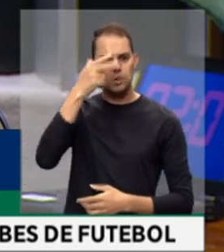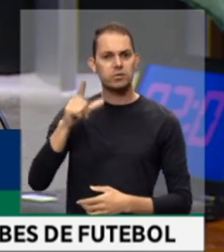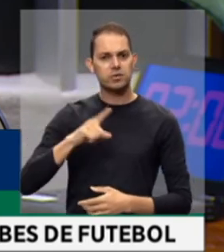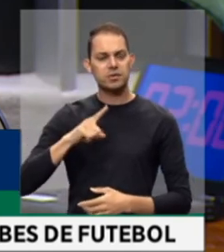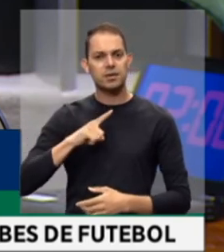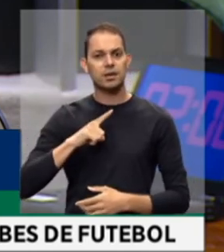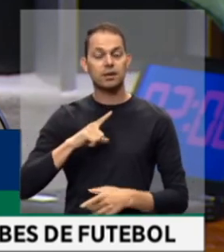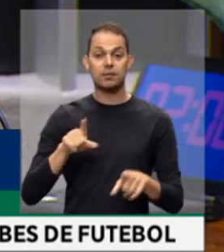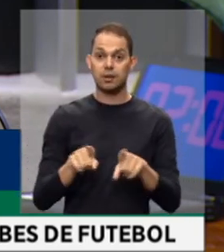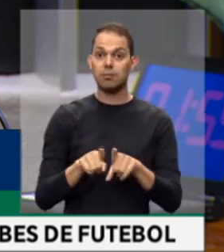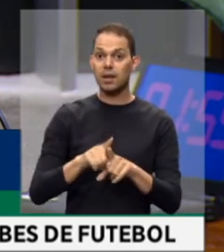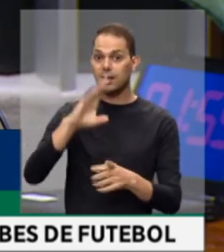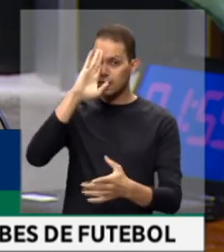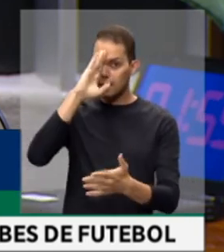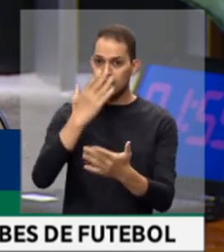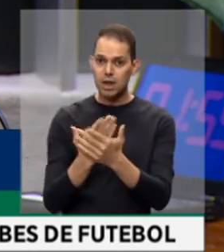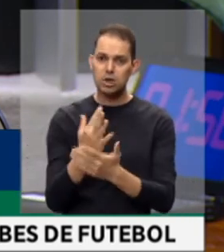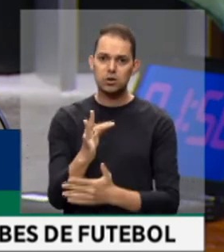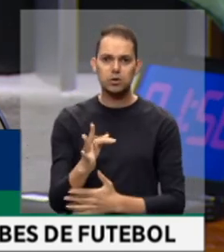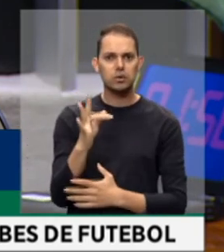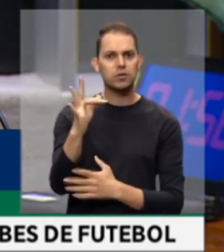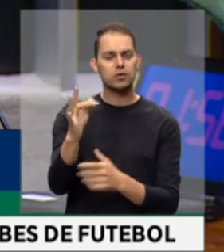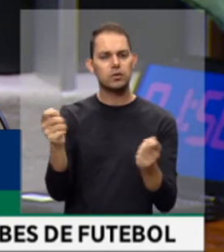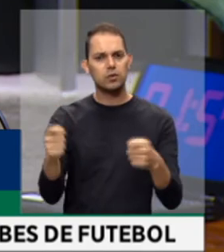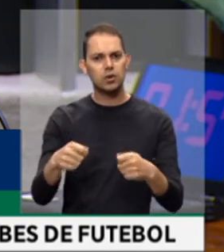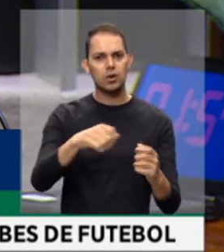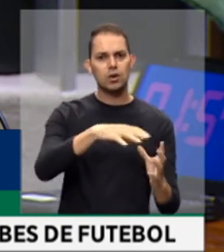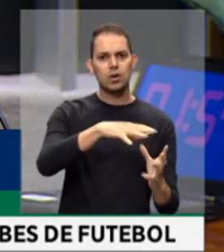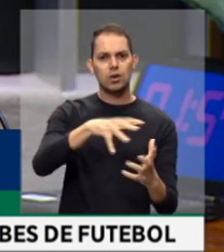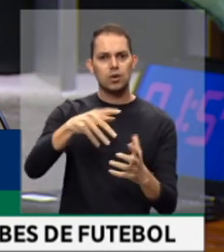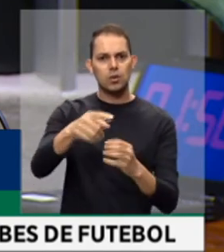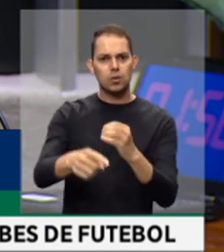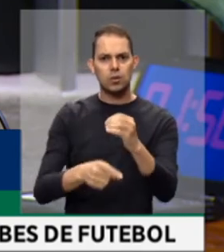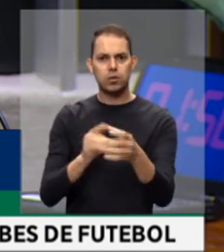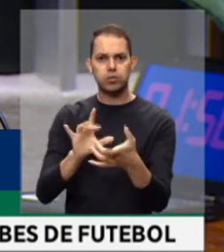QUE NOS EMBALA. NO ENTANTO EU TENHO OS MEUS SONHOS E ACREDITO NESSE FUTURO POSSÍ